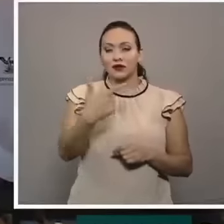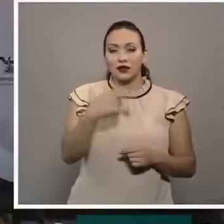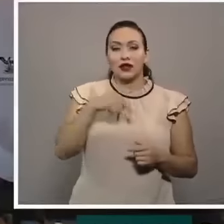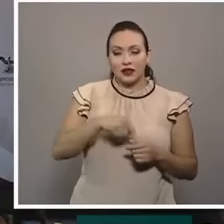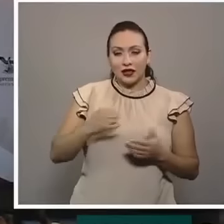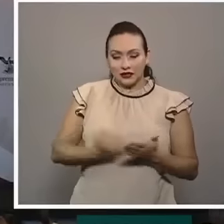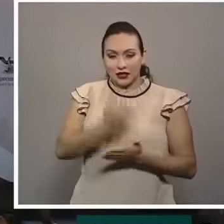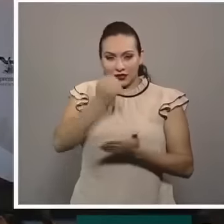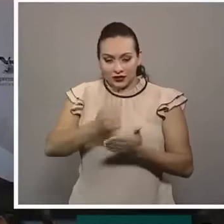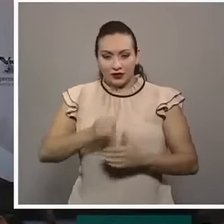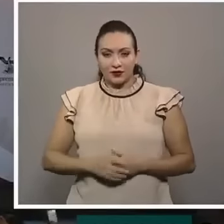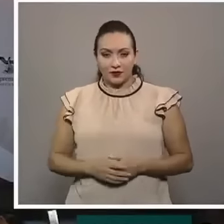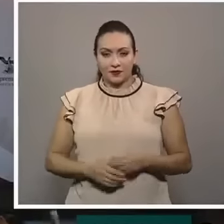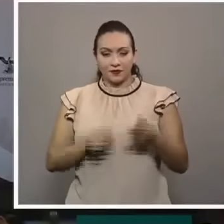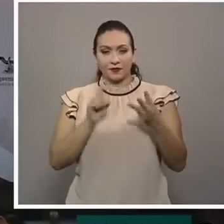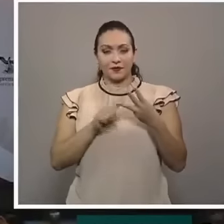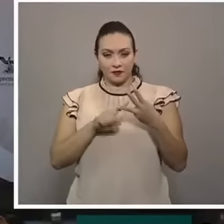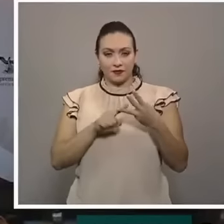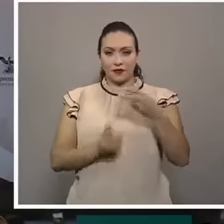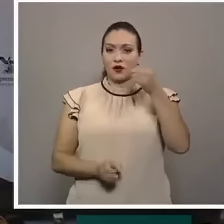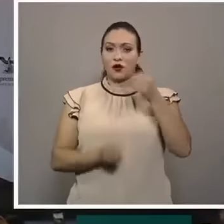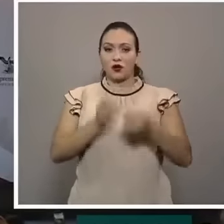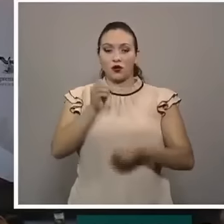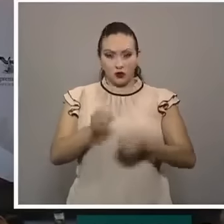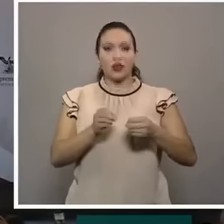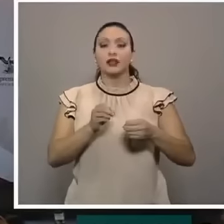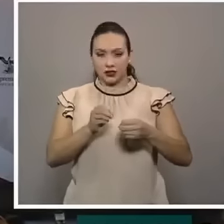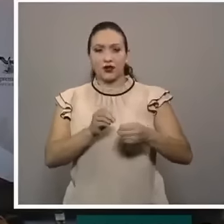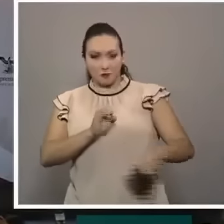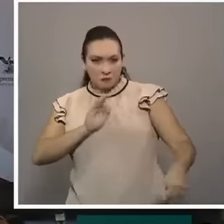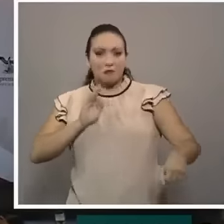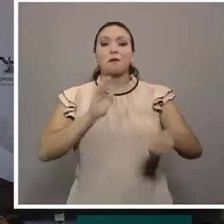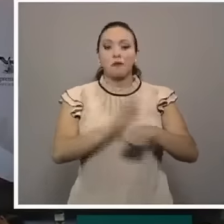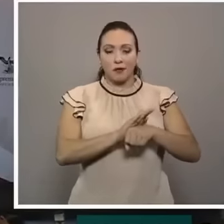Tercero, la justicia de la Unión ampara y protege a la parte quejosa respecto